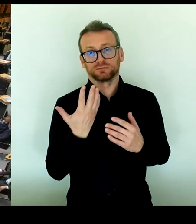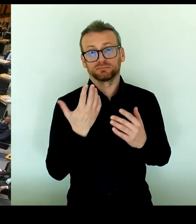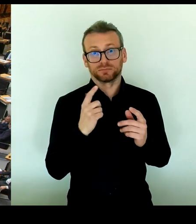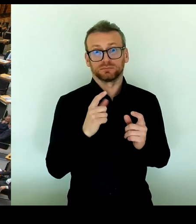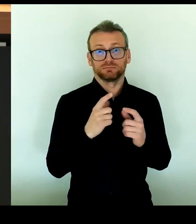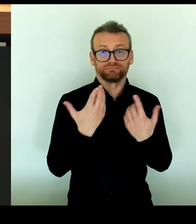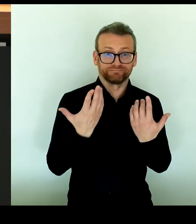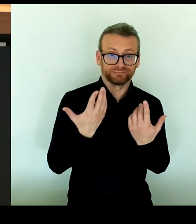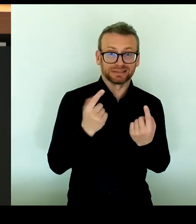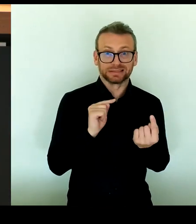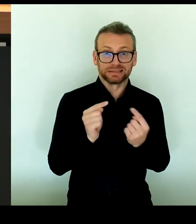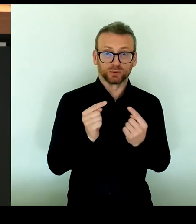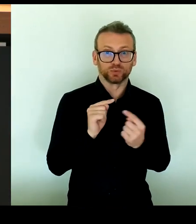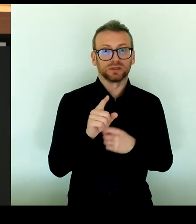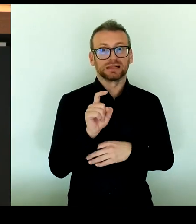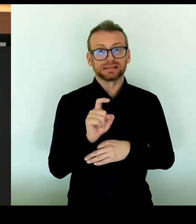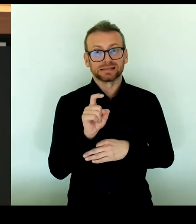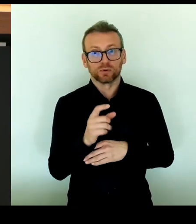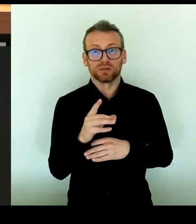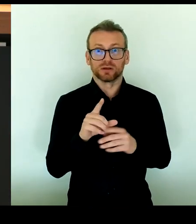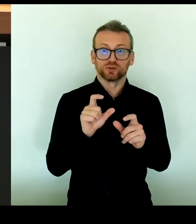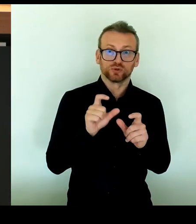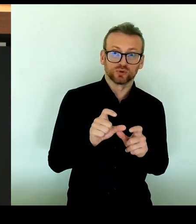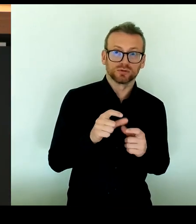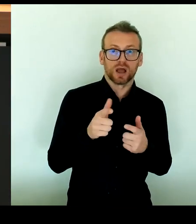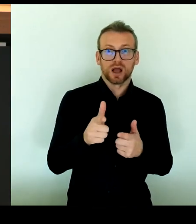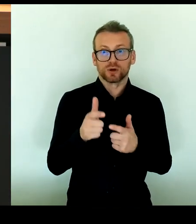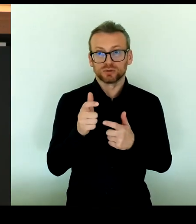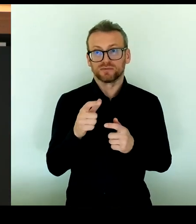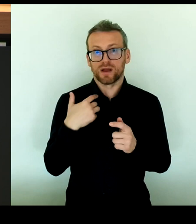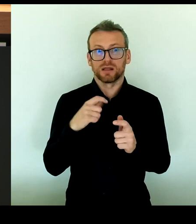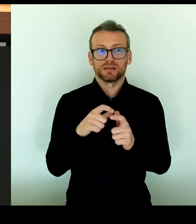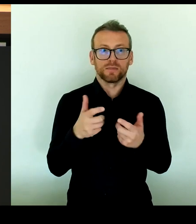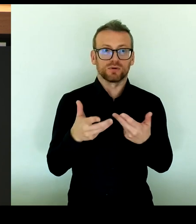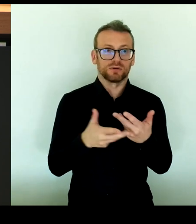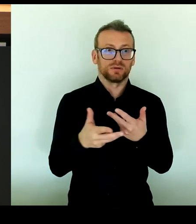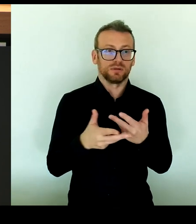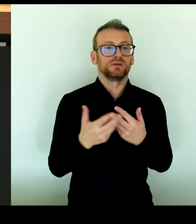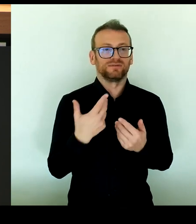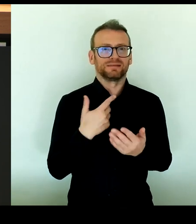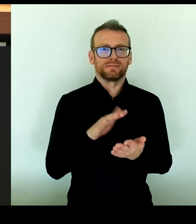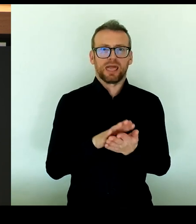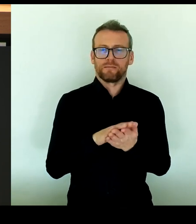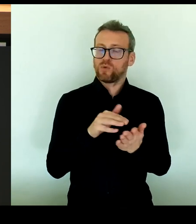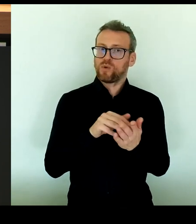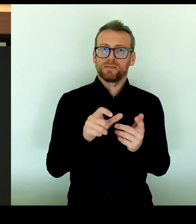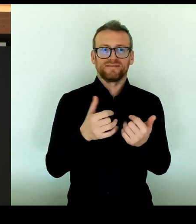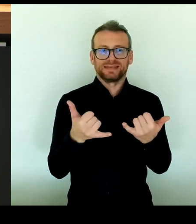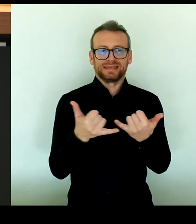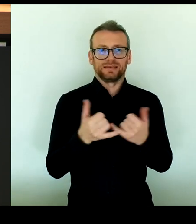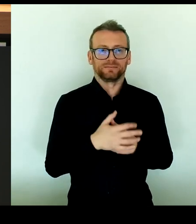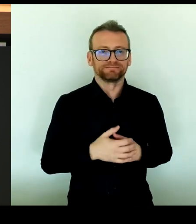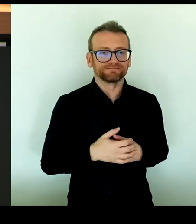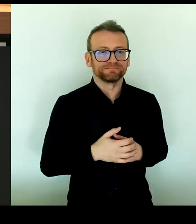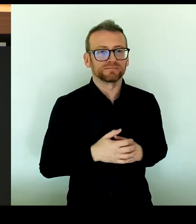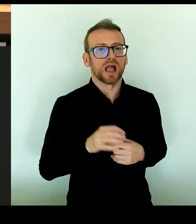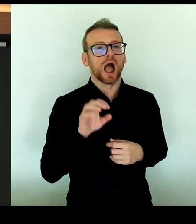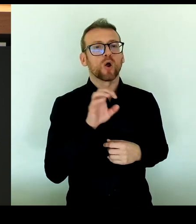(Beifall) Das Berliner Datenschutzgesetz wurde ebenfalls im Jahresbericht 2020 behandelt. Bereits damals haben wir darauf